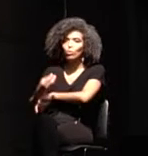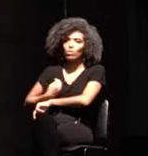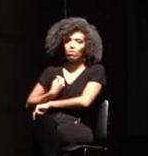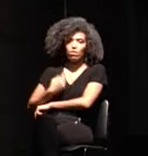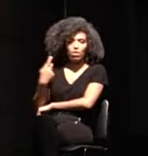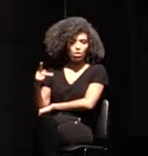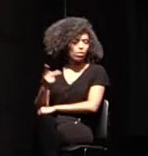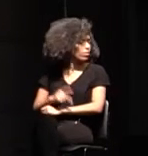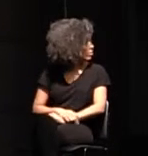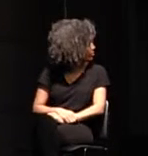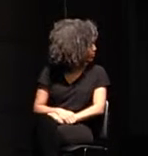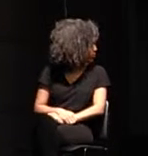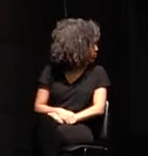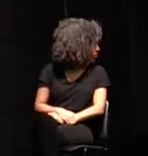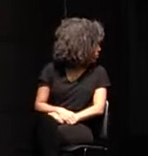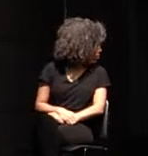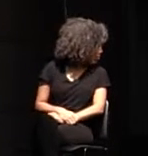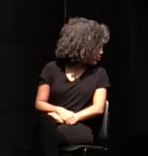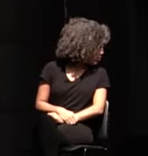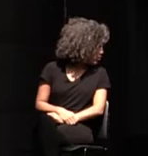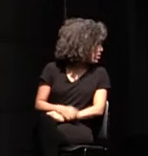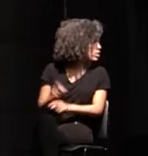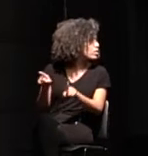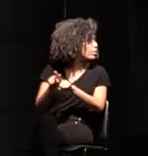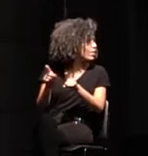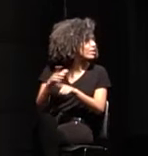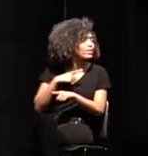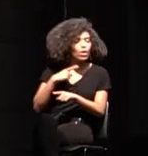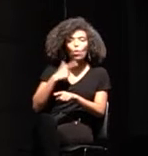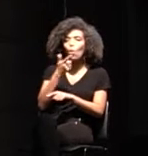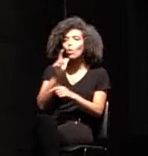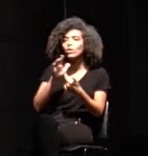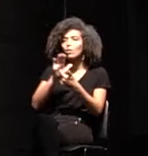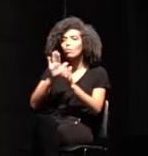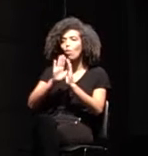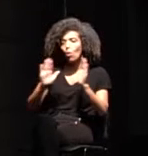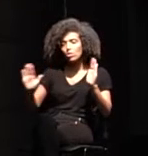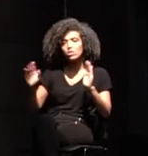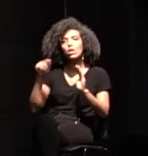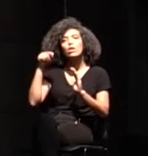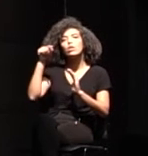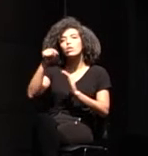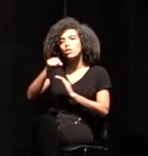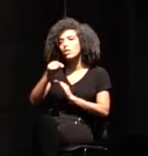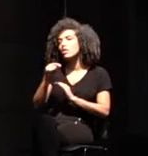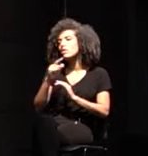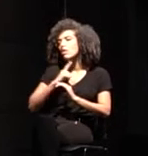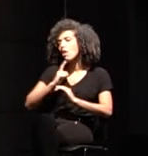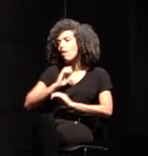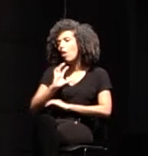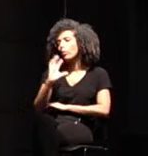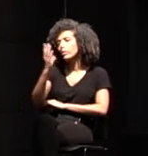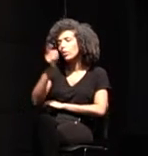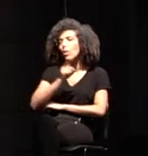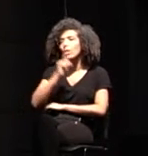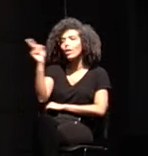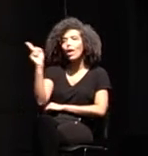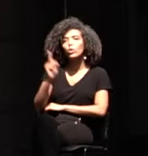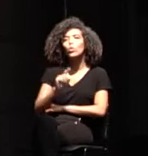E também uma mostra do Pier Paolo Pasolini que aconteceu no CineSesc no ano passado